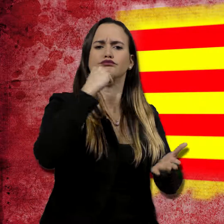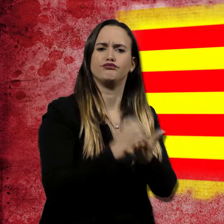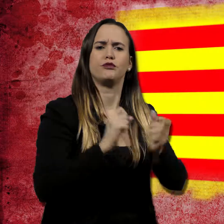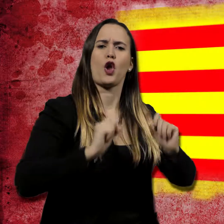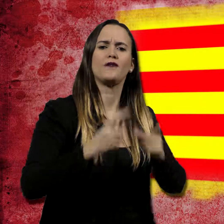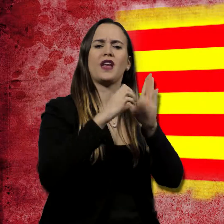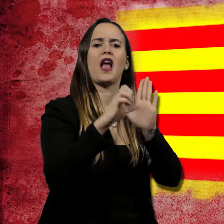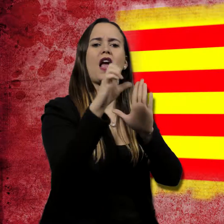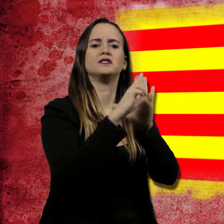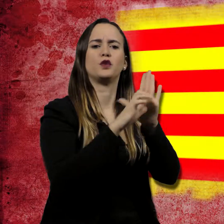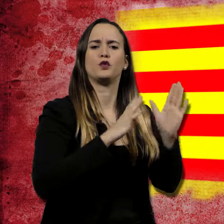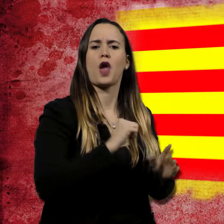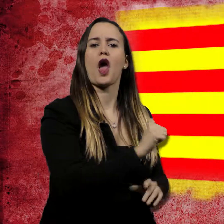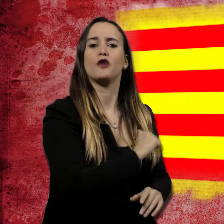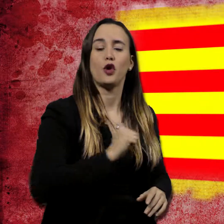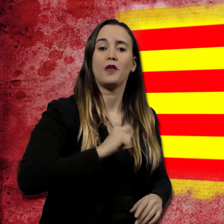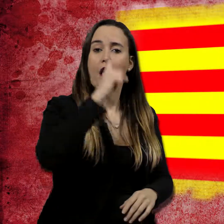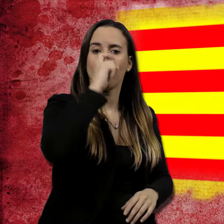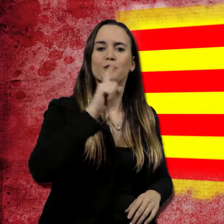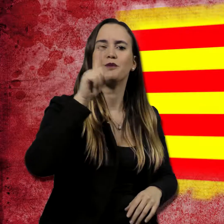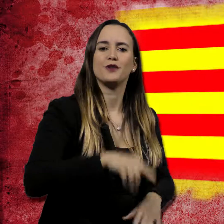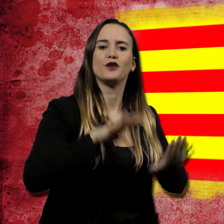actualment oficialitzada mitjançant l'Estatut d'Autonomia de 1979.